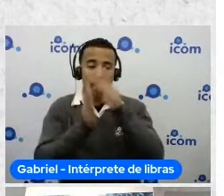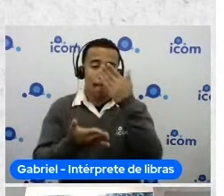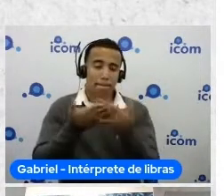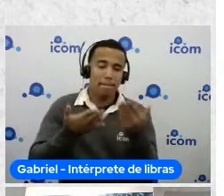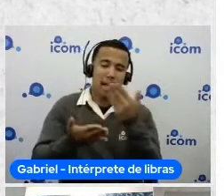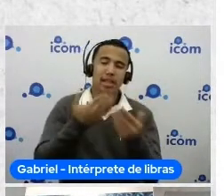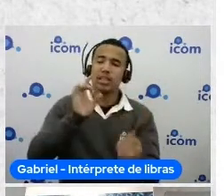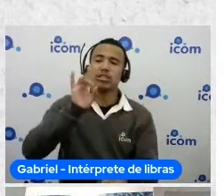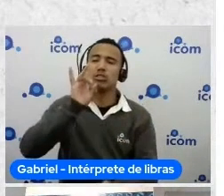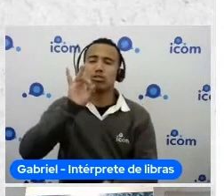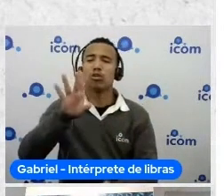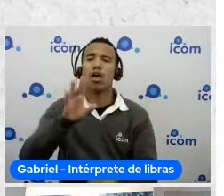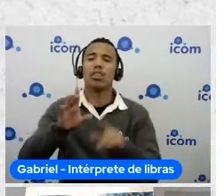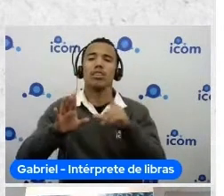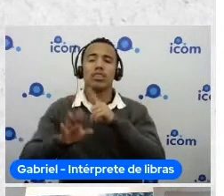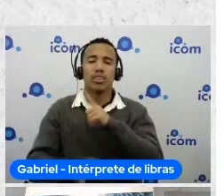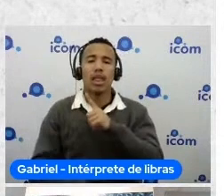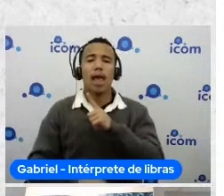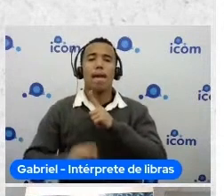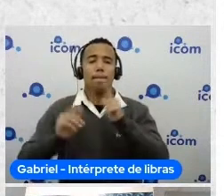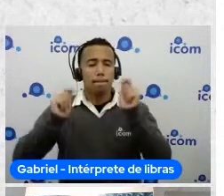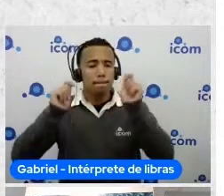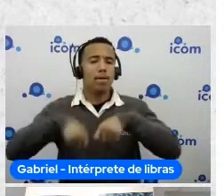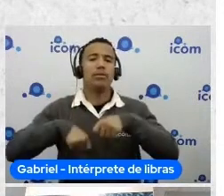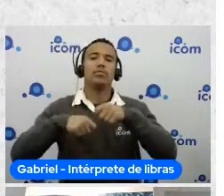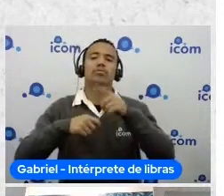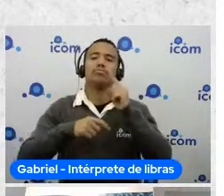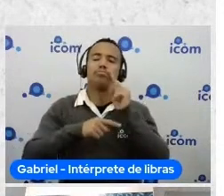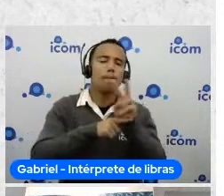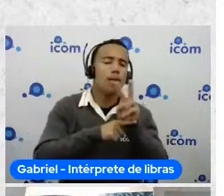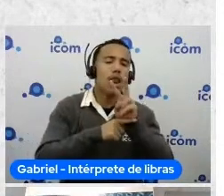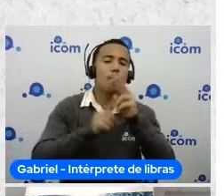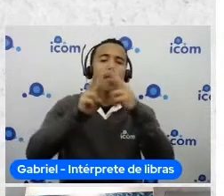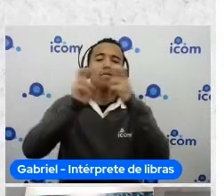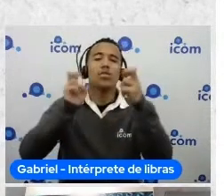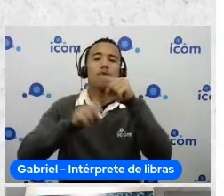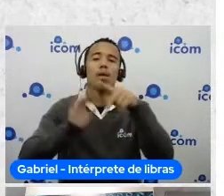somente com equipamentos que possuem o monitoramento online nesse período de um ano,